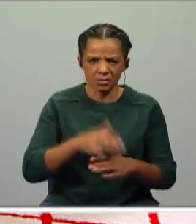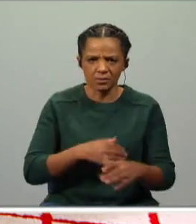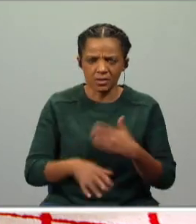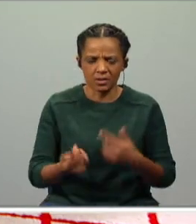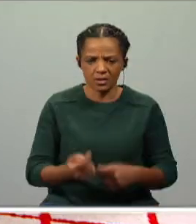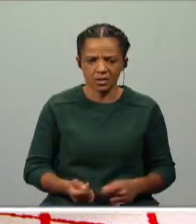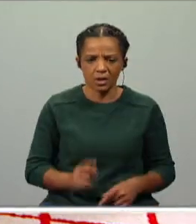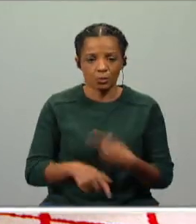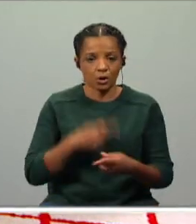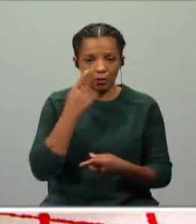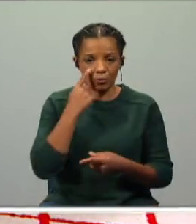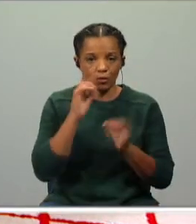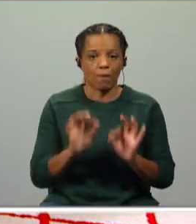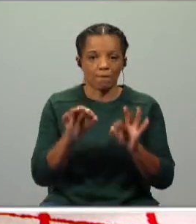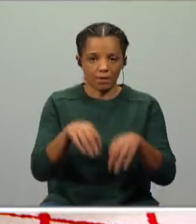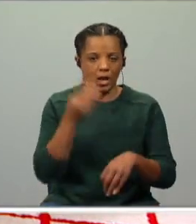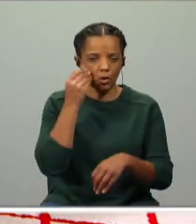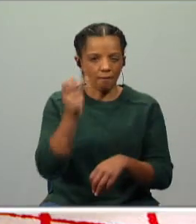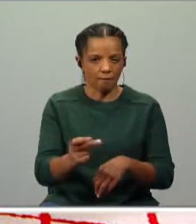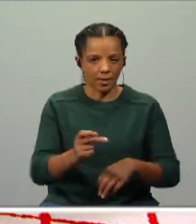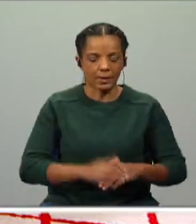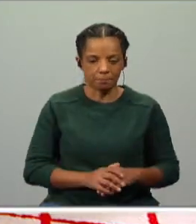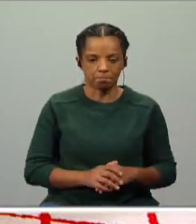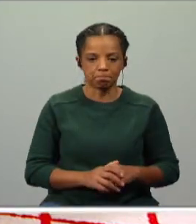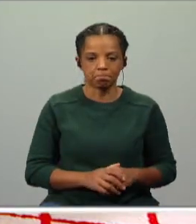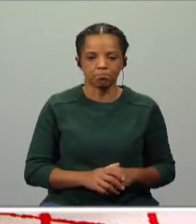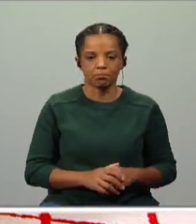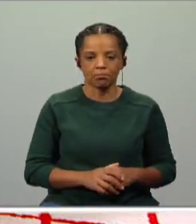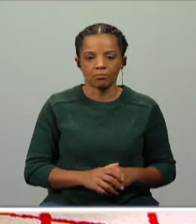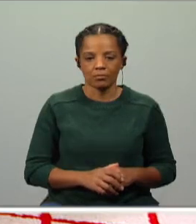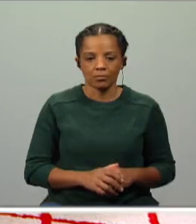Vamos ver depois o resultado final. Vamos começar, eu vou escolher